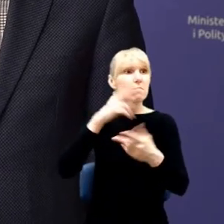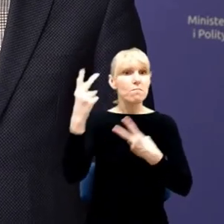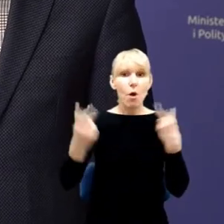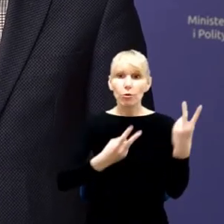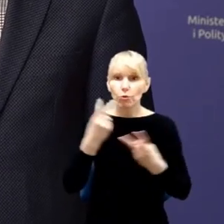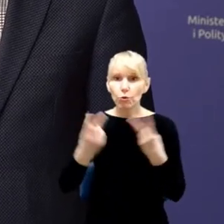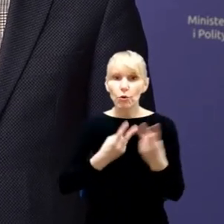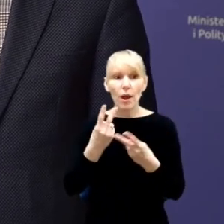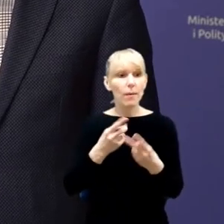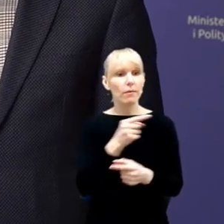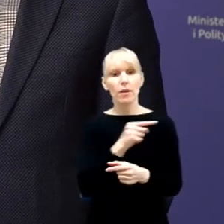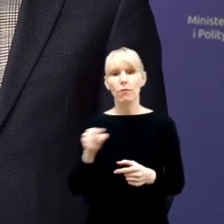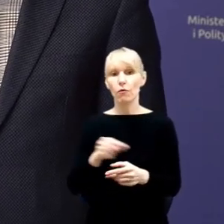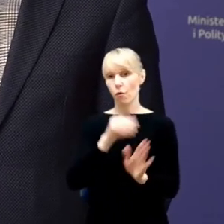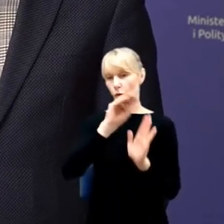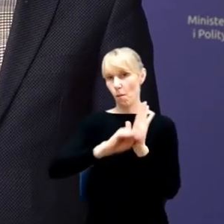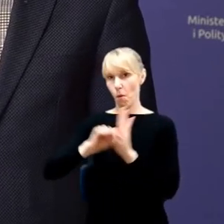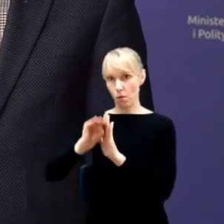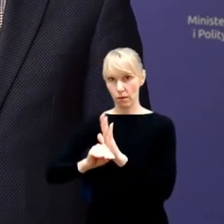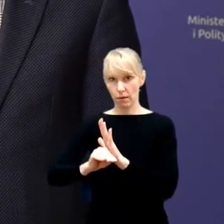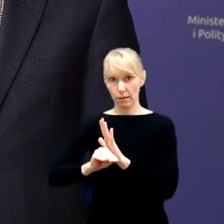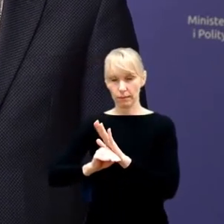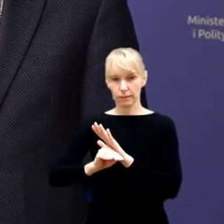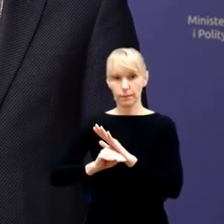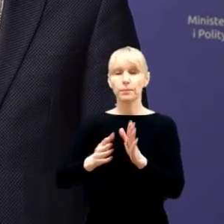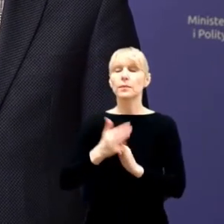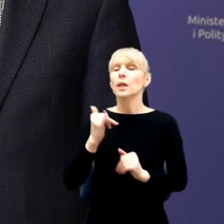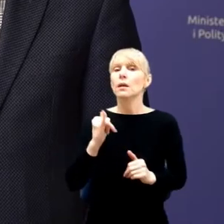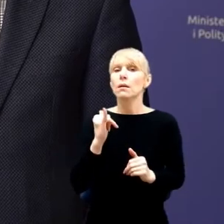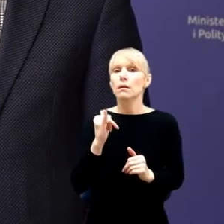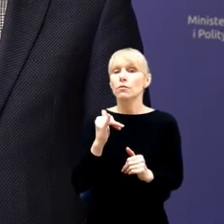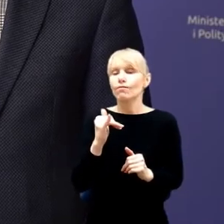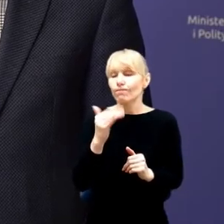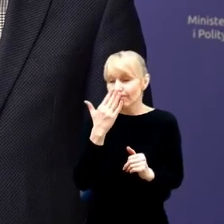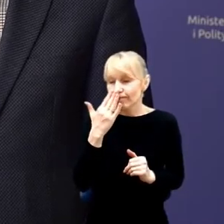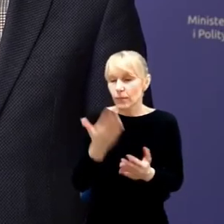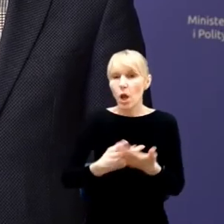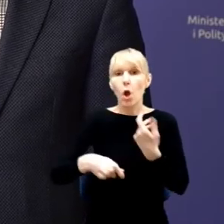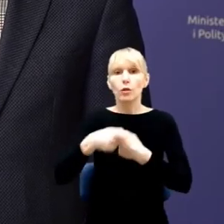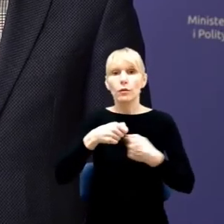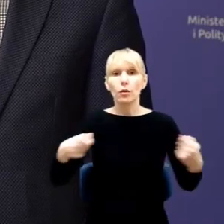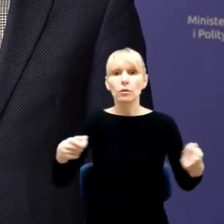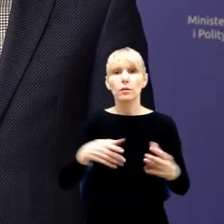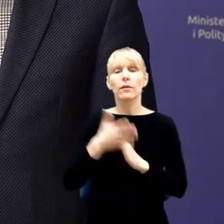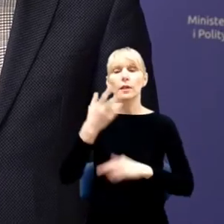To znaczy rozwiązywania tych problemów, które są jak najbardziej palące dla polskich miast.